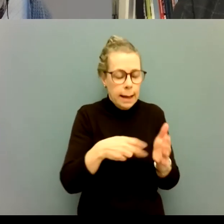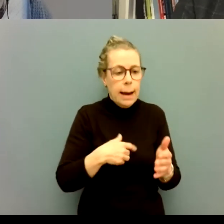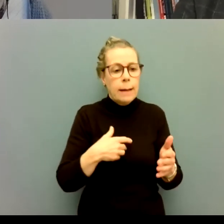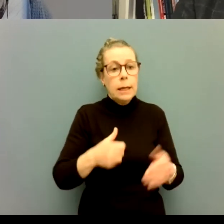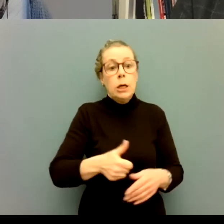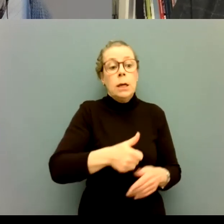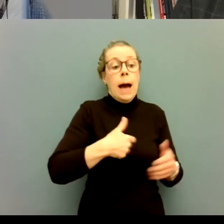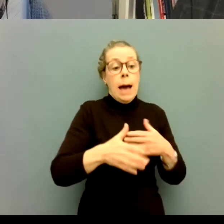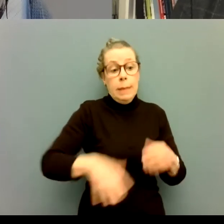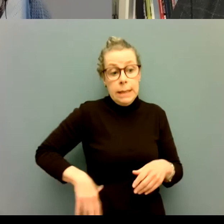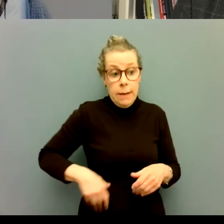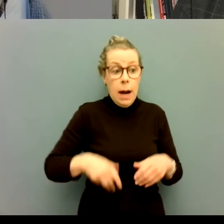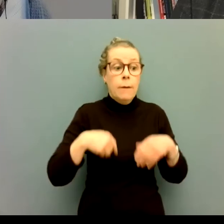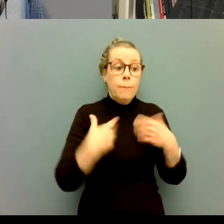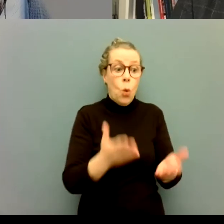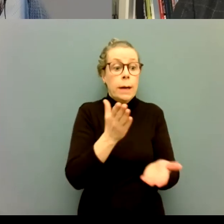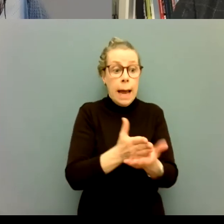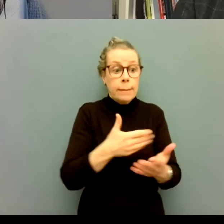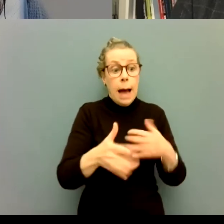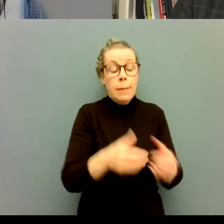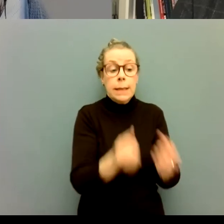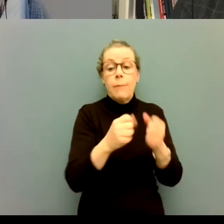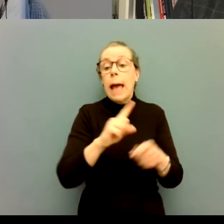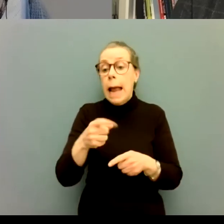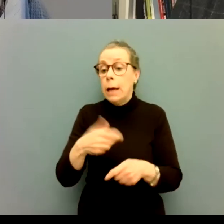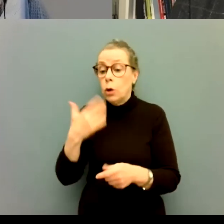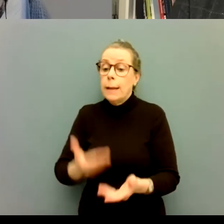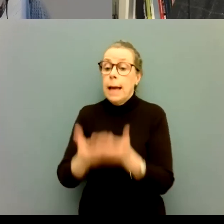De har inte arbetsgivare, får tag på arbetskraft-